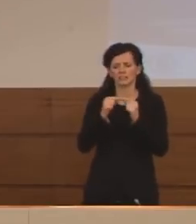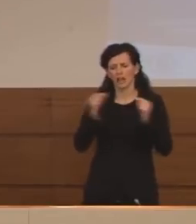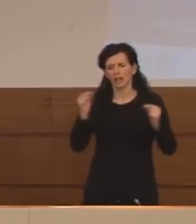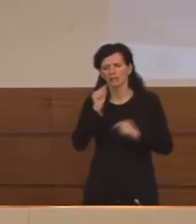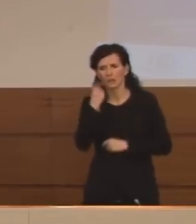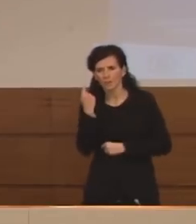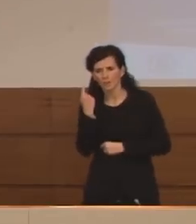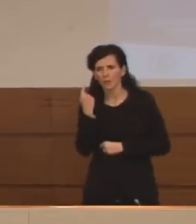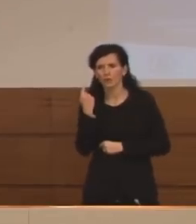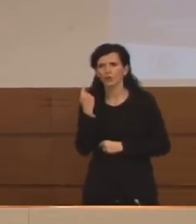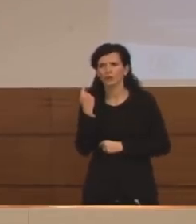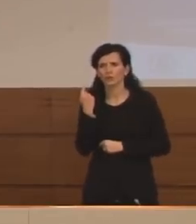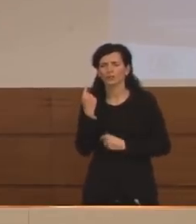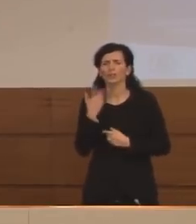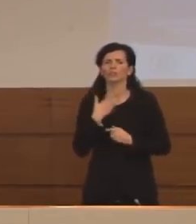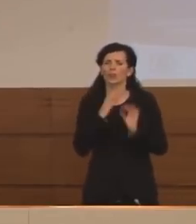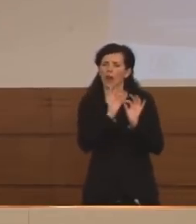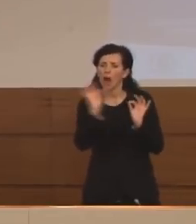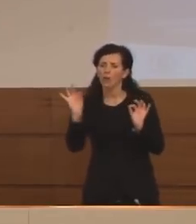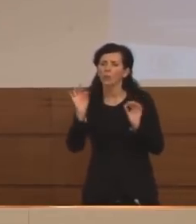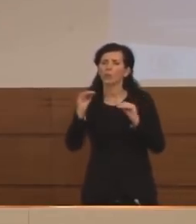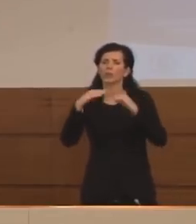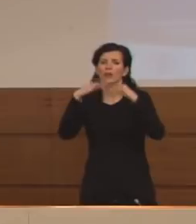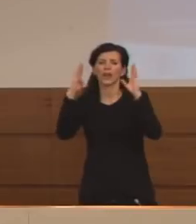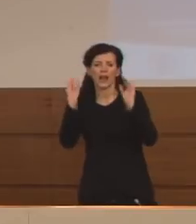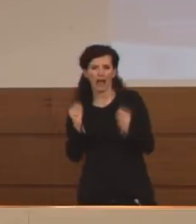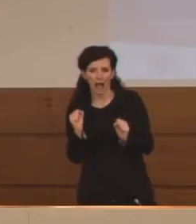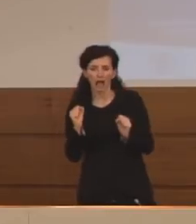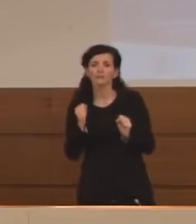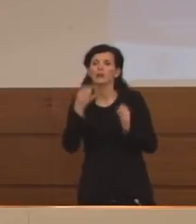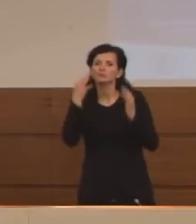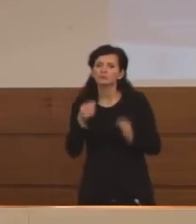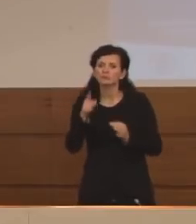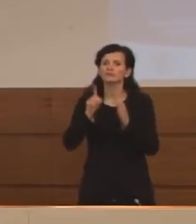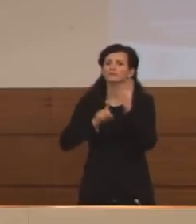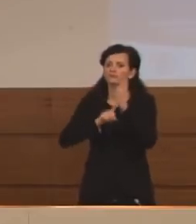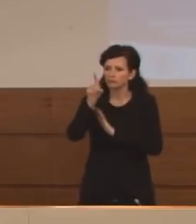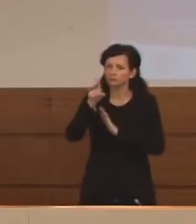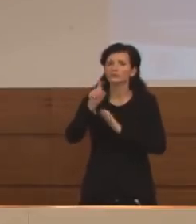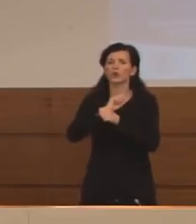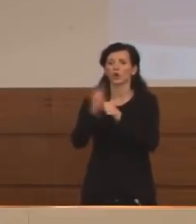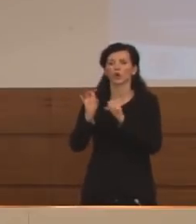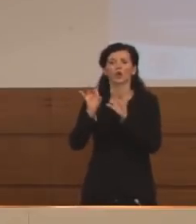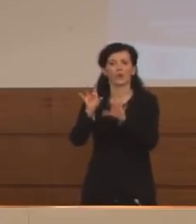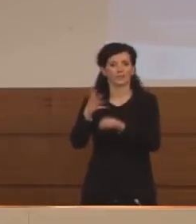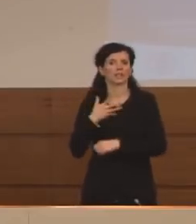magari convivono con una persona che è stata riconosciuta positiva, però ancora non vengono sottoposte a tampone.